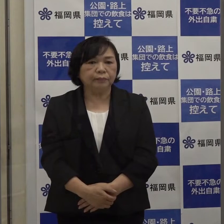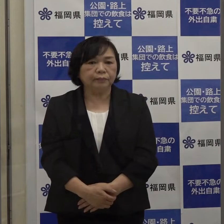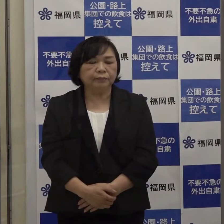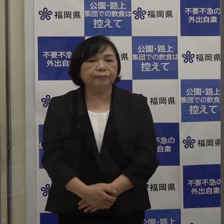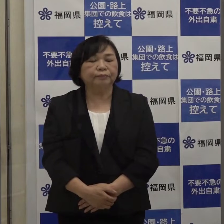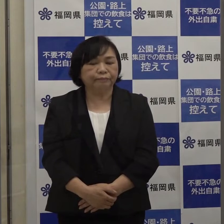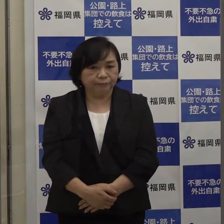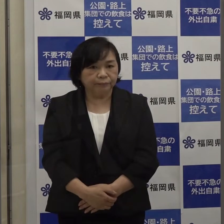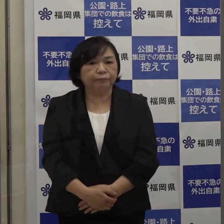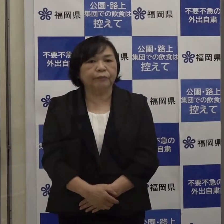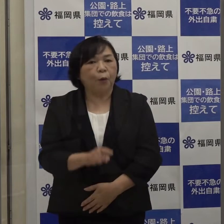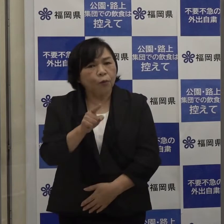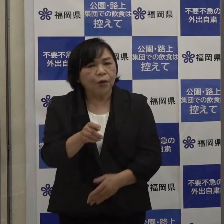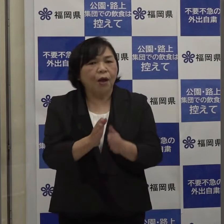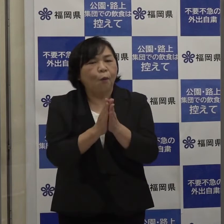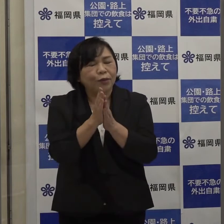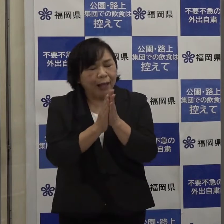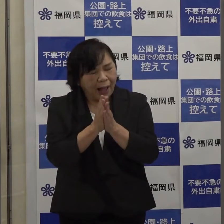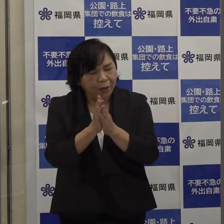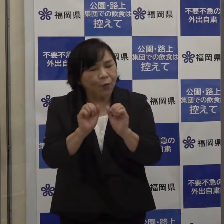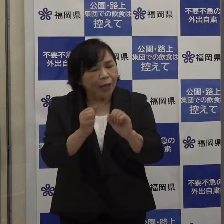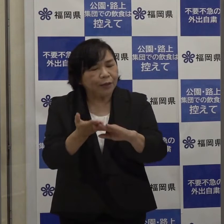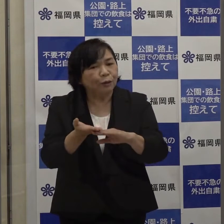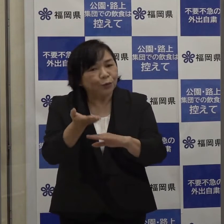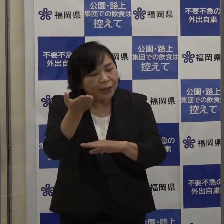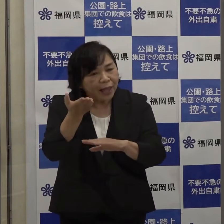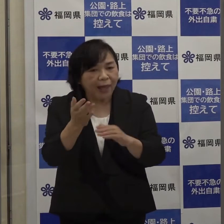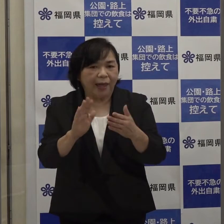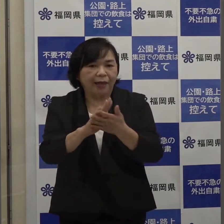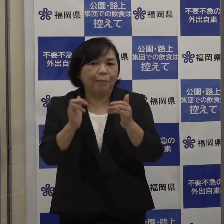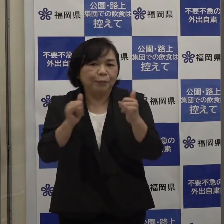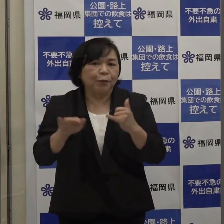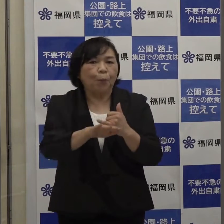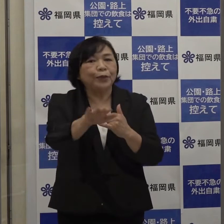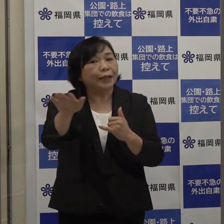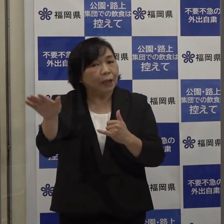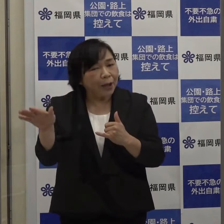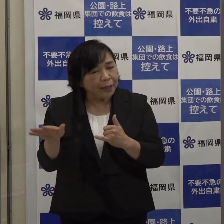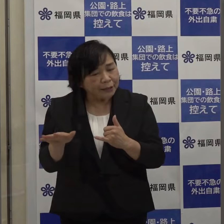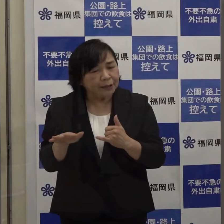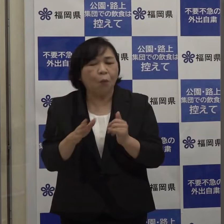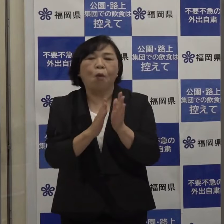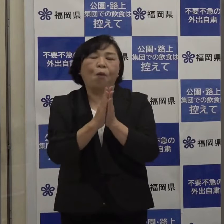県民の皆さんにお願いです